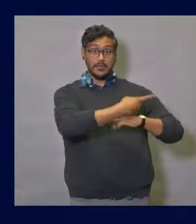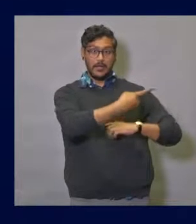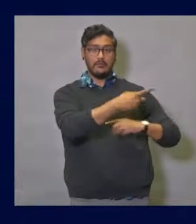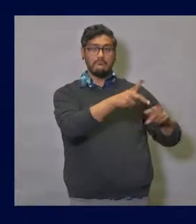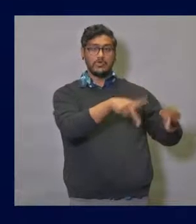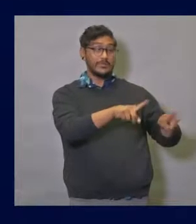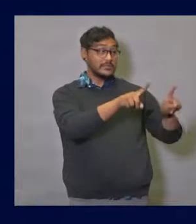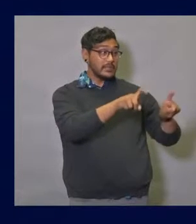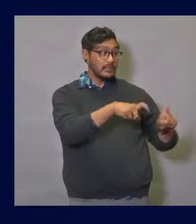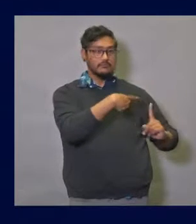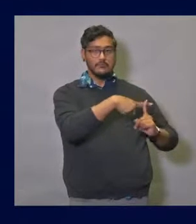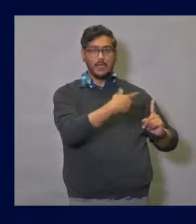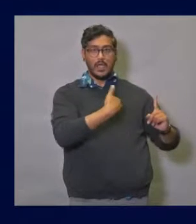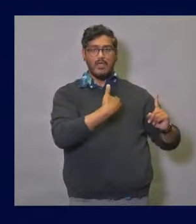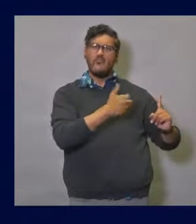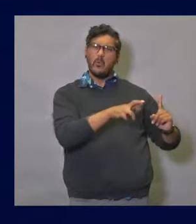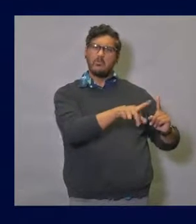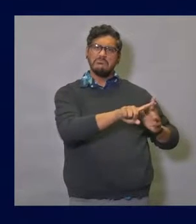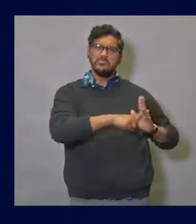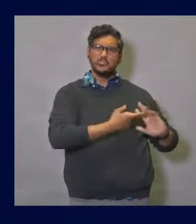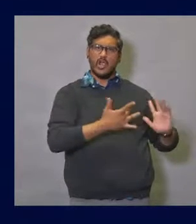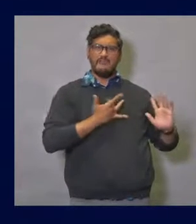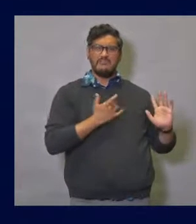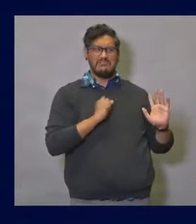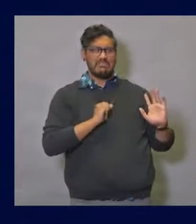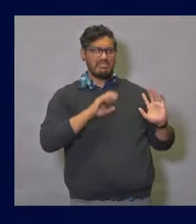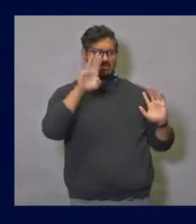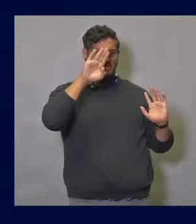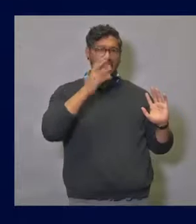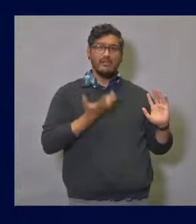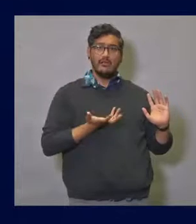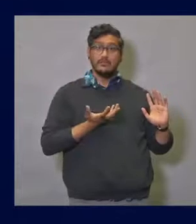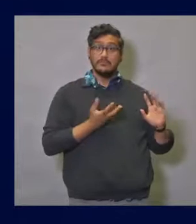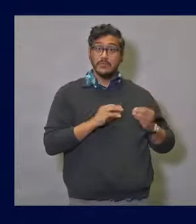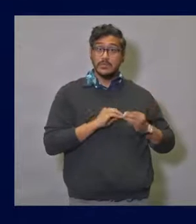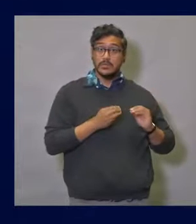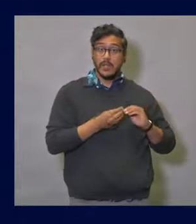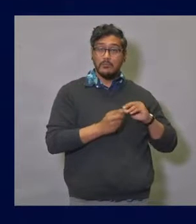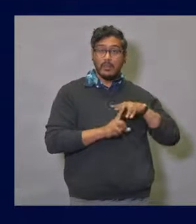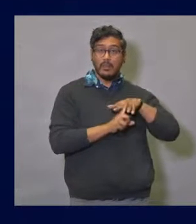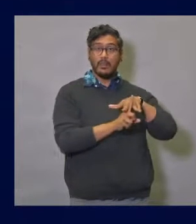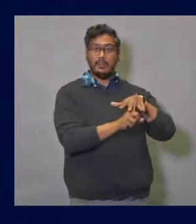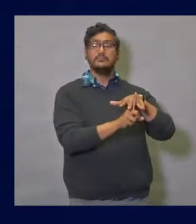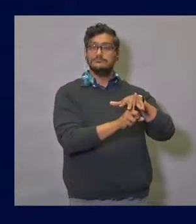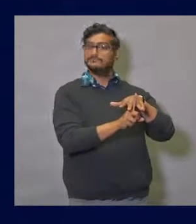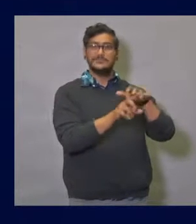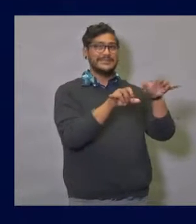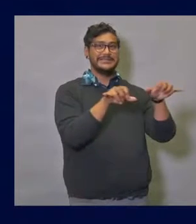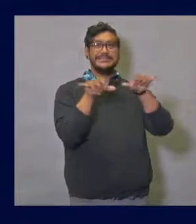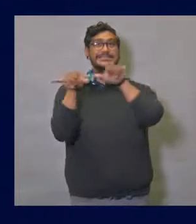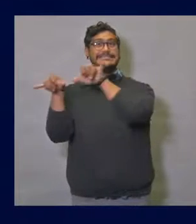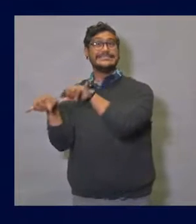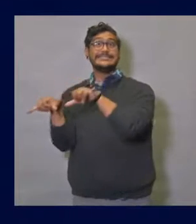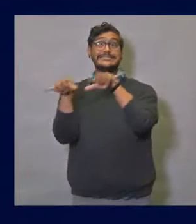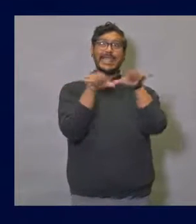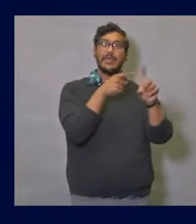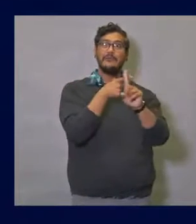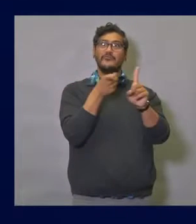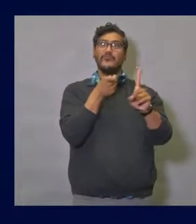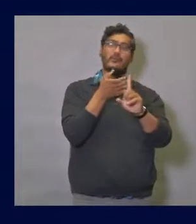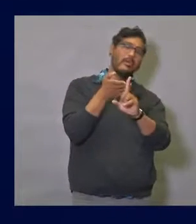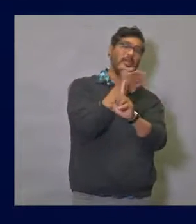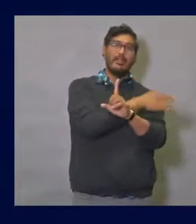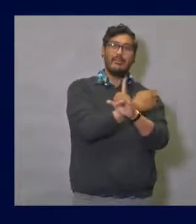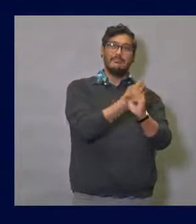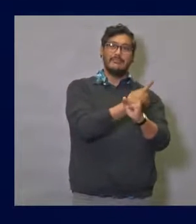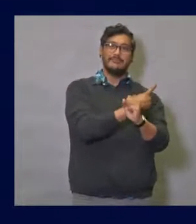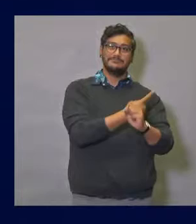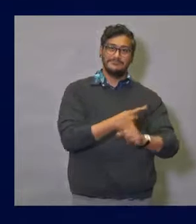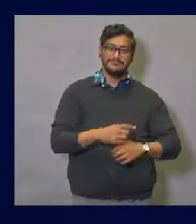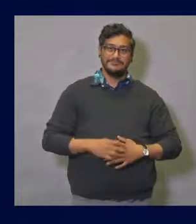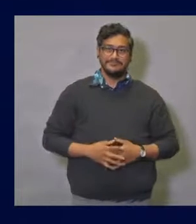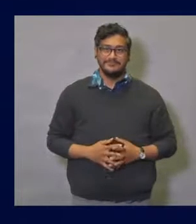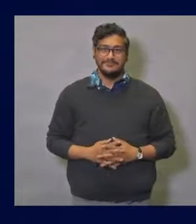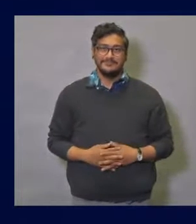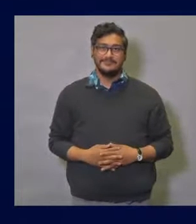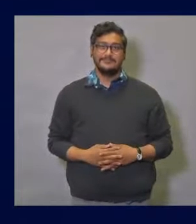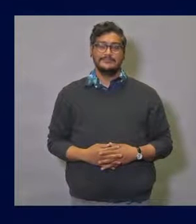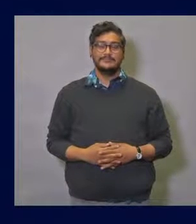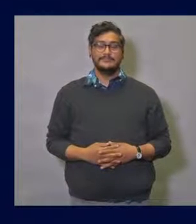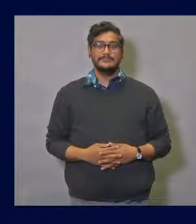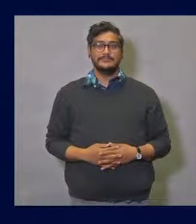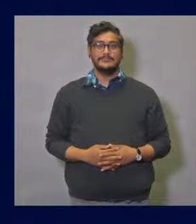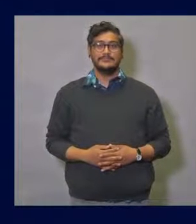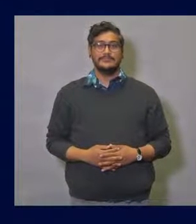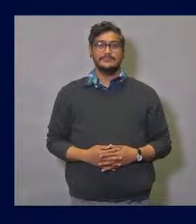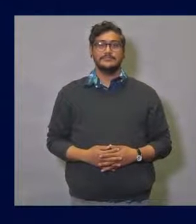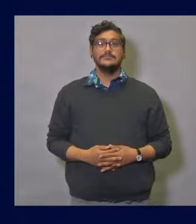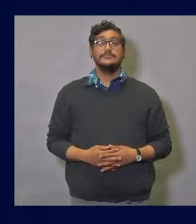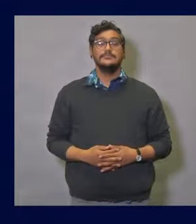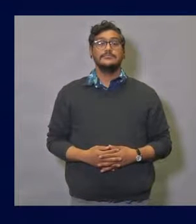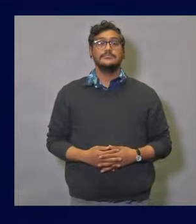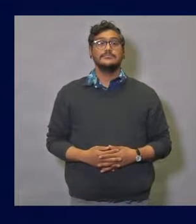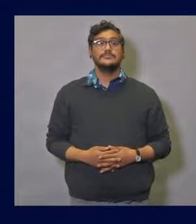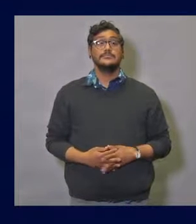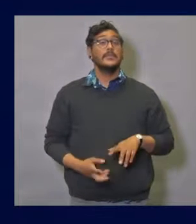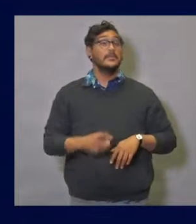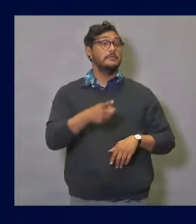POR FECHA DE EPISODIO.